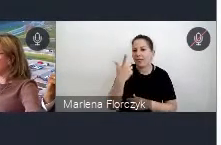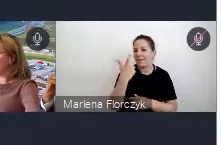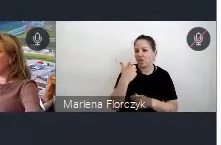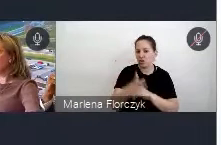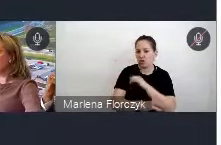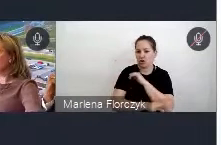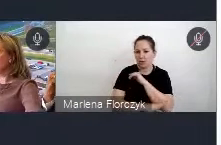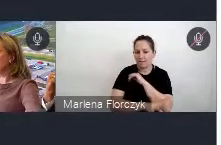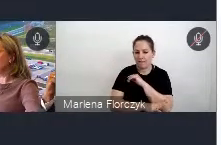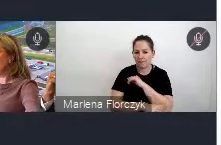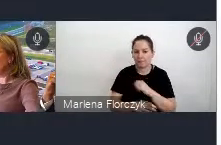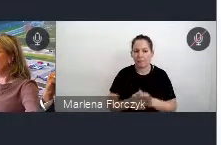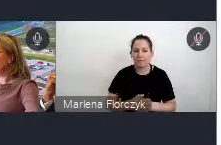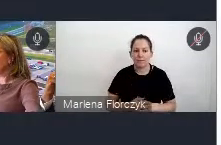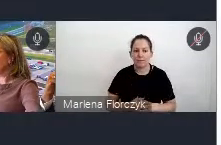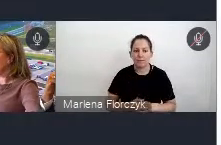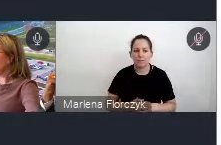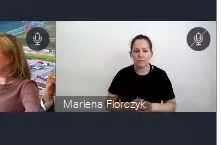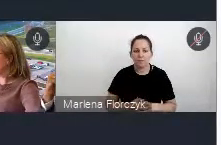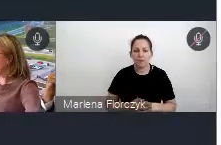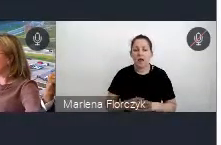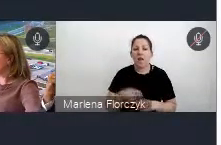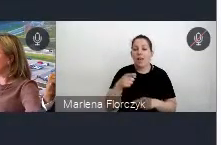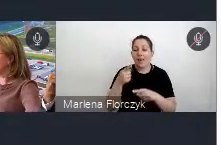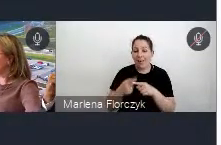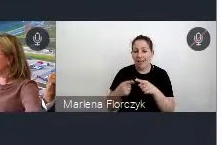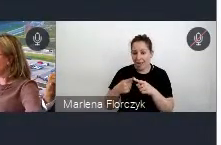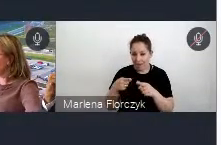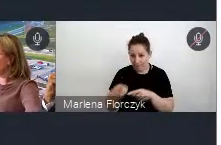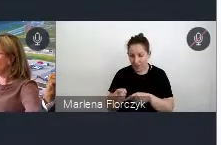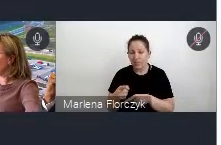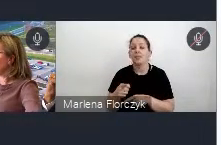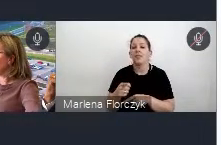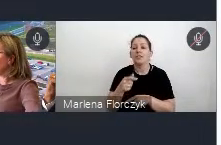Oprócz takich elementów tej miejskiej zieleni,